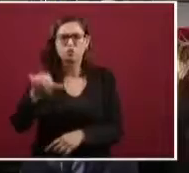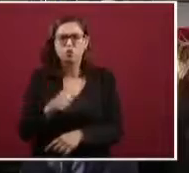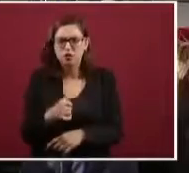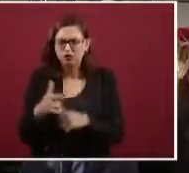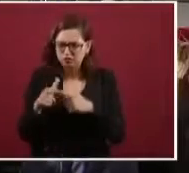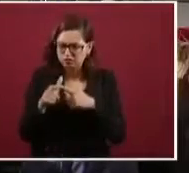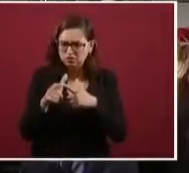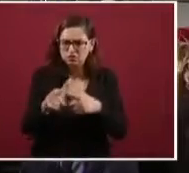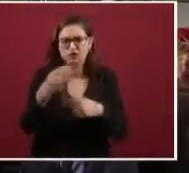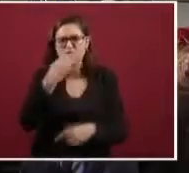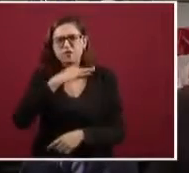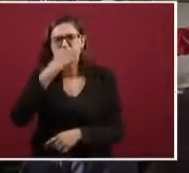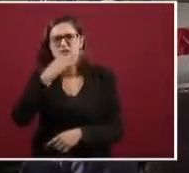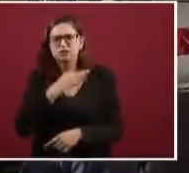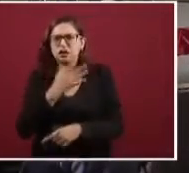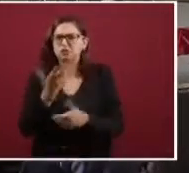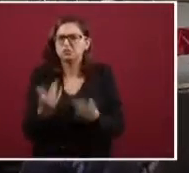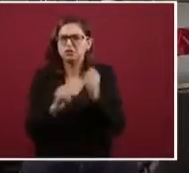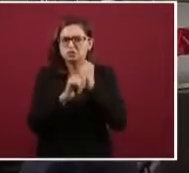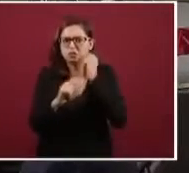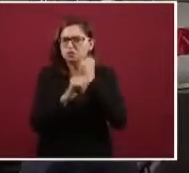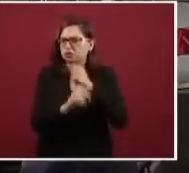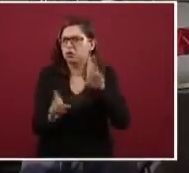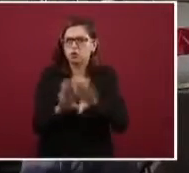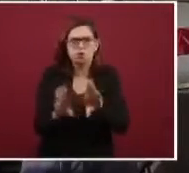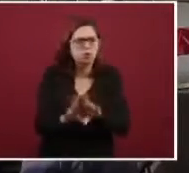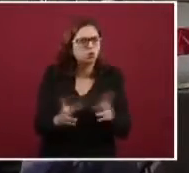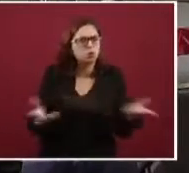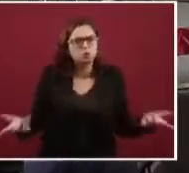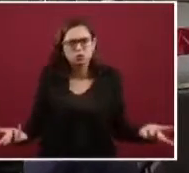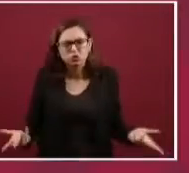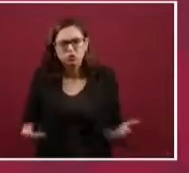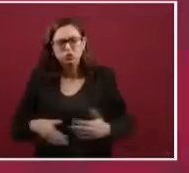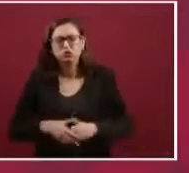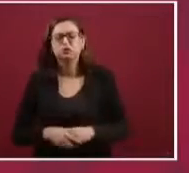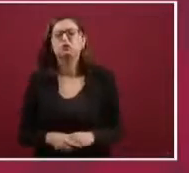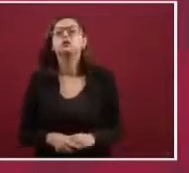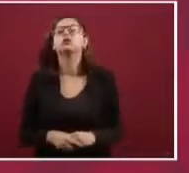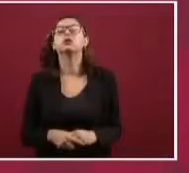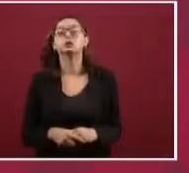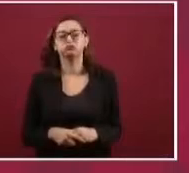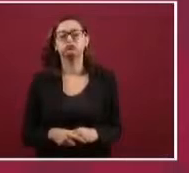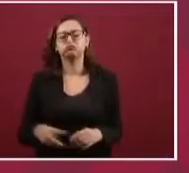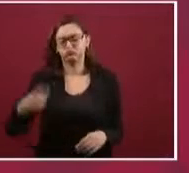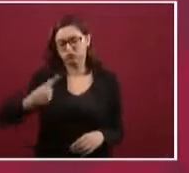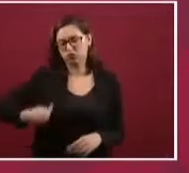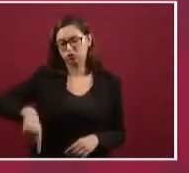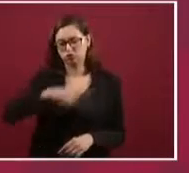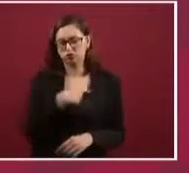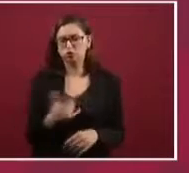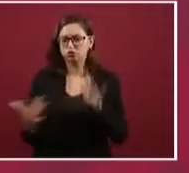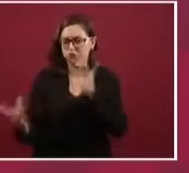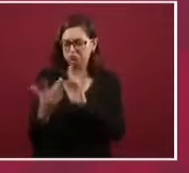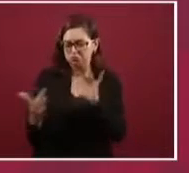Hemos estado coordinándonos de manera permanente con el gobierno de la Ciudad de México, con